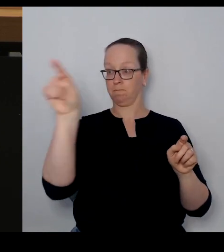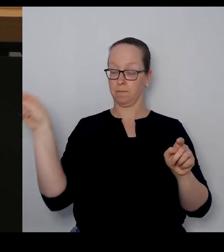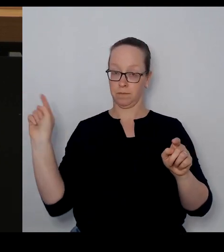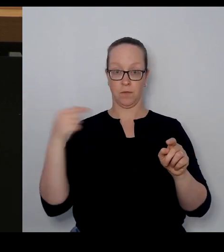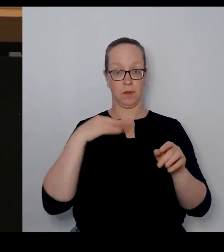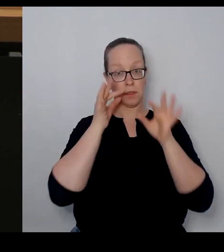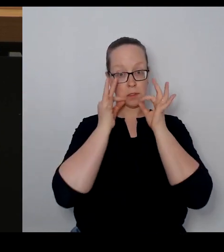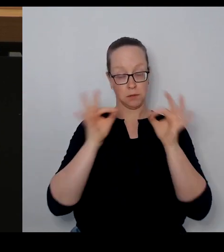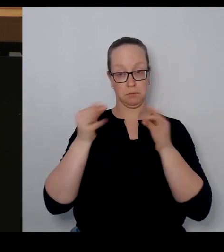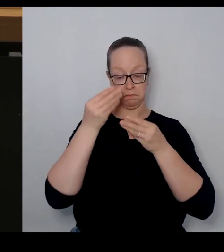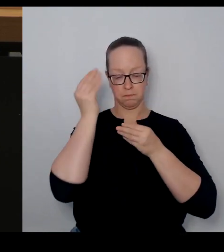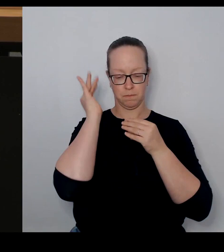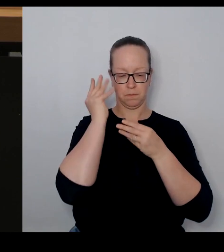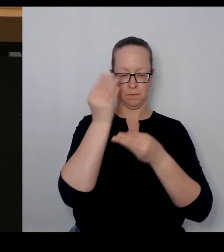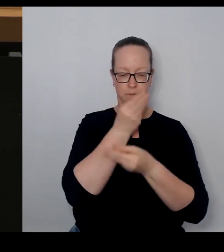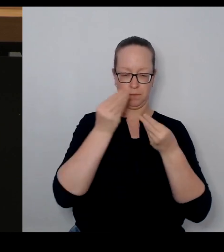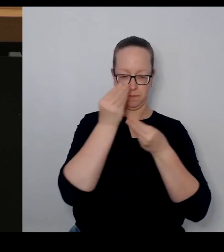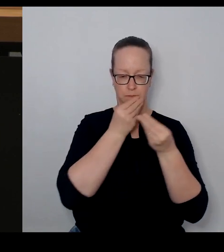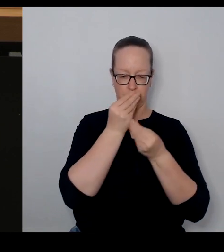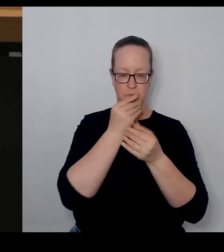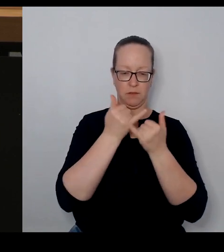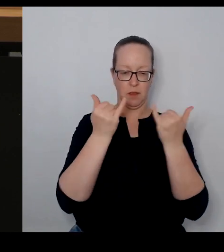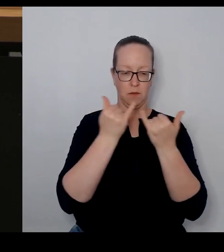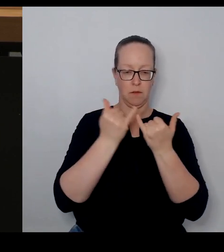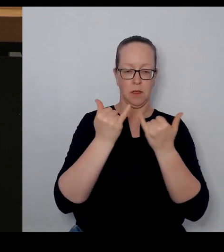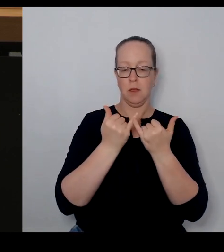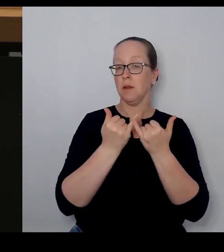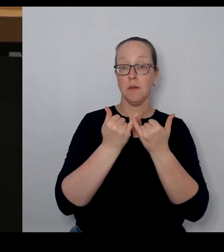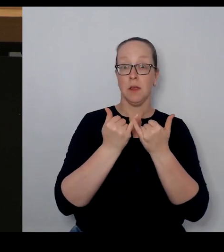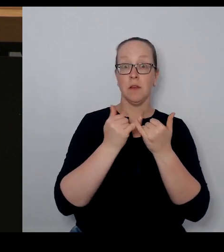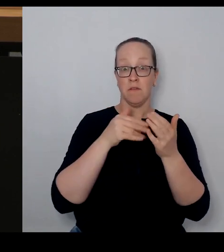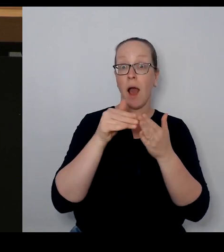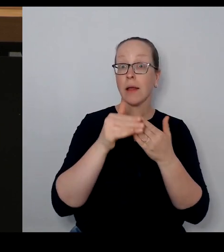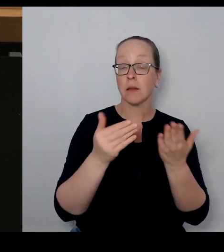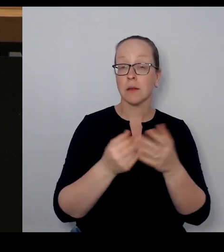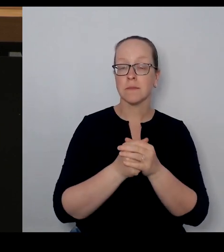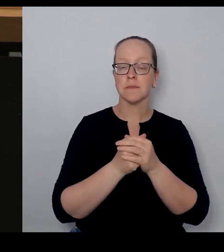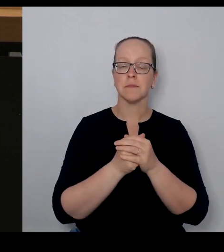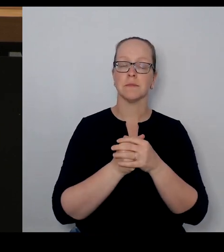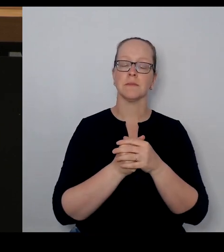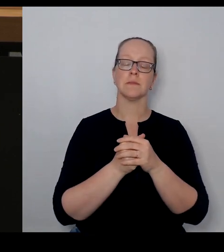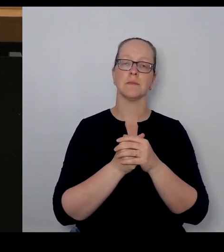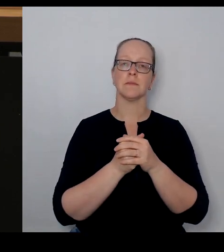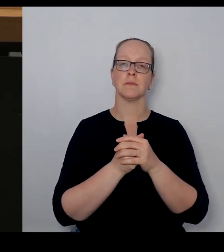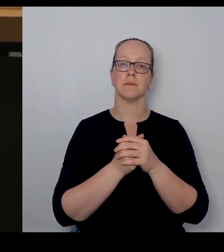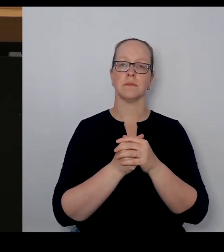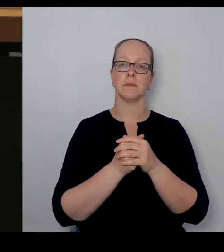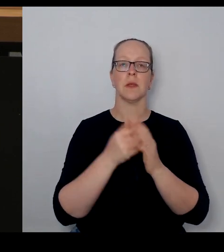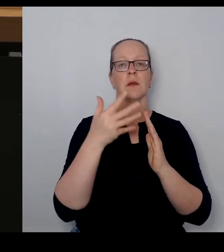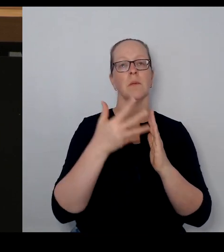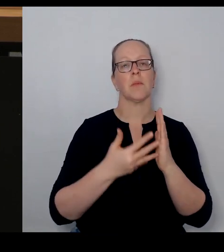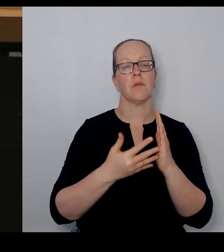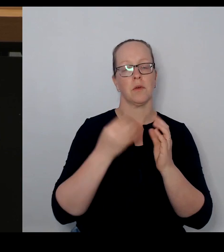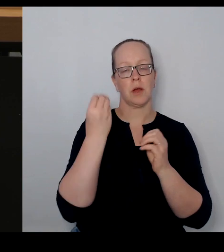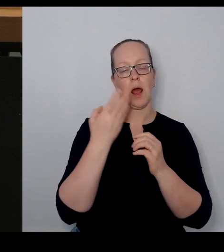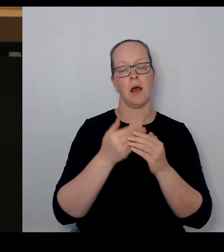Da die Prüfungen alle einen gewissen Vorlauf haben, freut es mich, dass die eine oder andere Empfehlung aufgegriffen und bereits auf